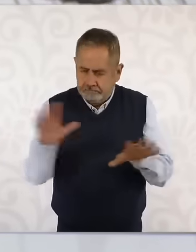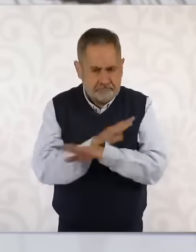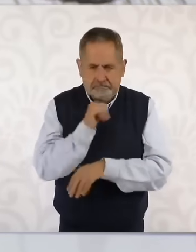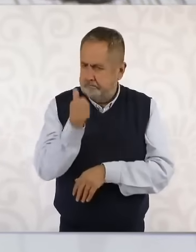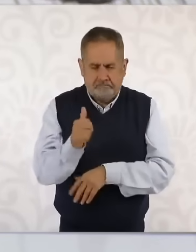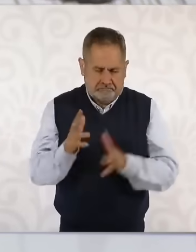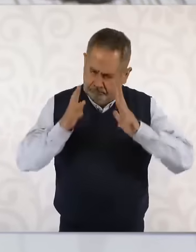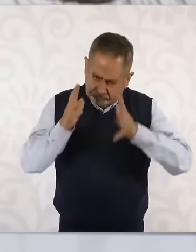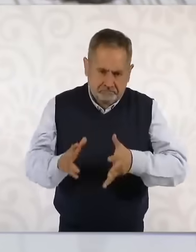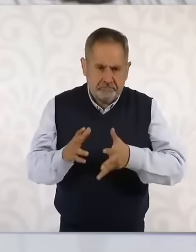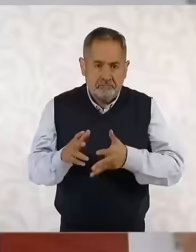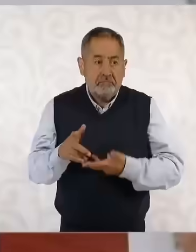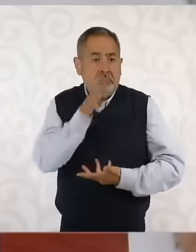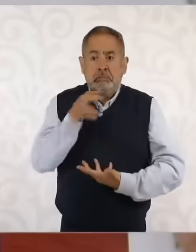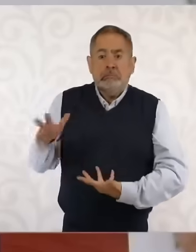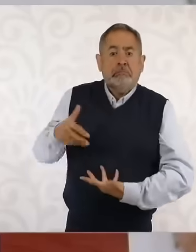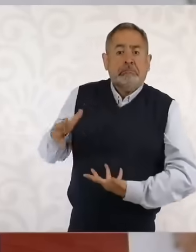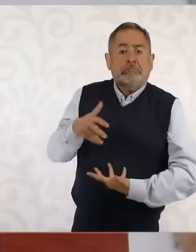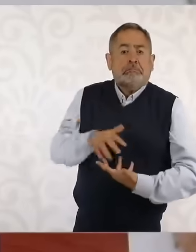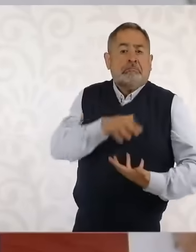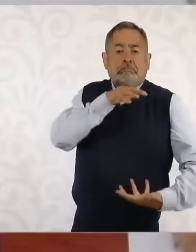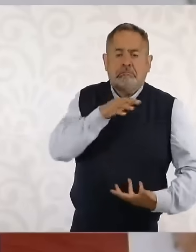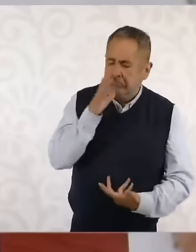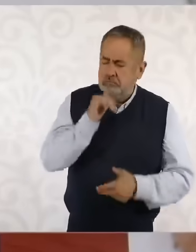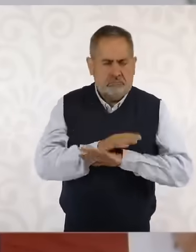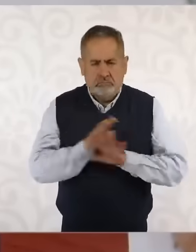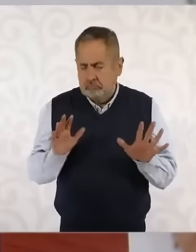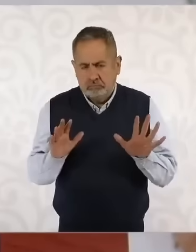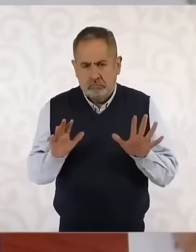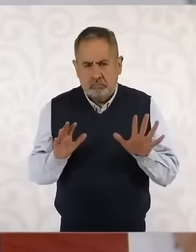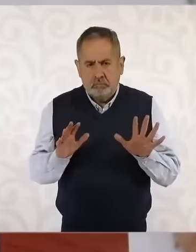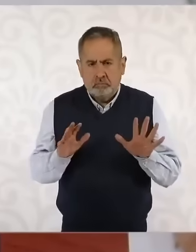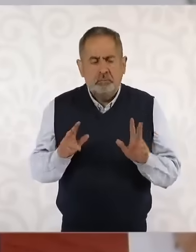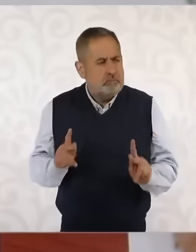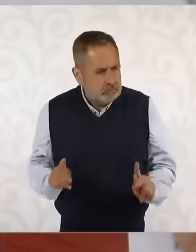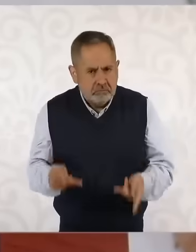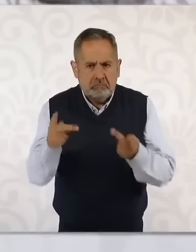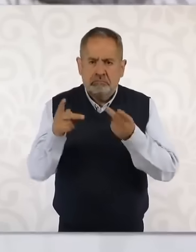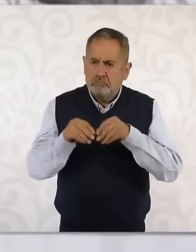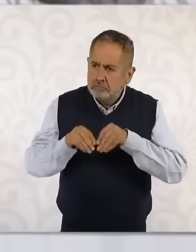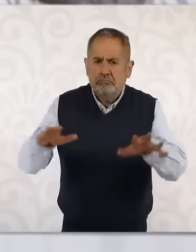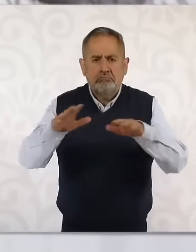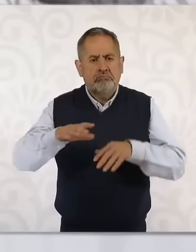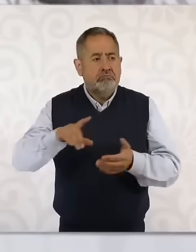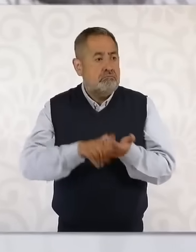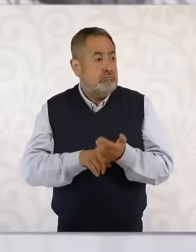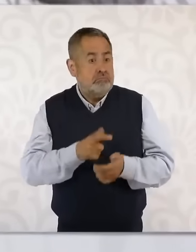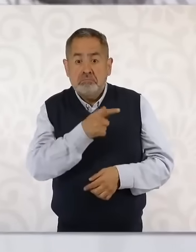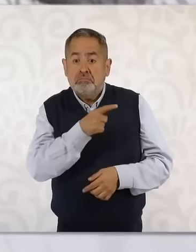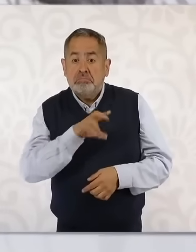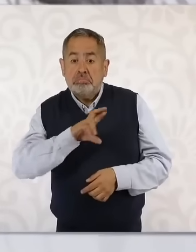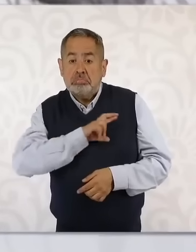acaparamiento de agua en unos cuantos, que a su vez se venda para beneficio privado, eso sí va a